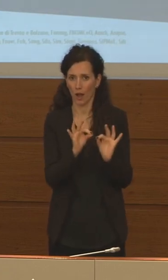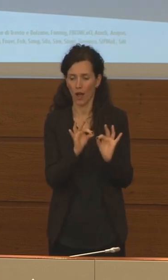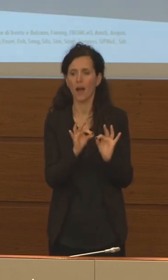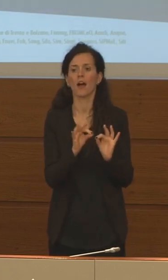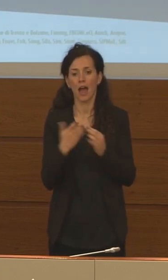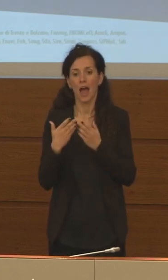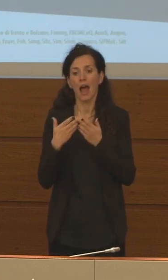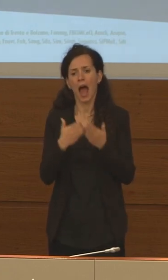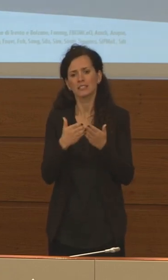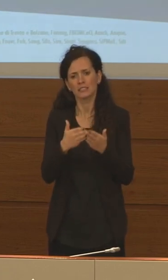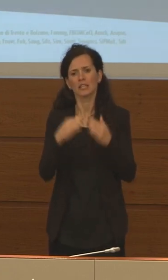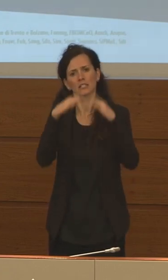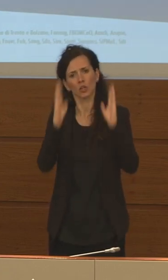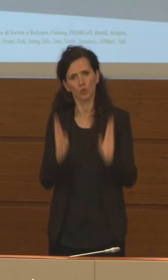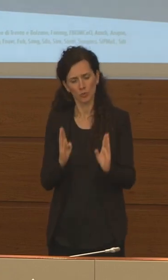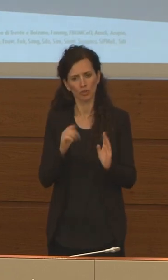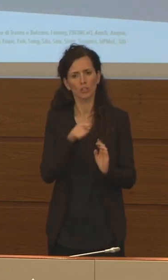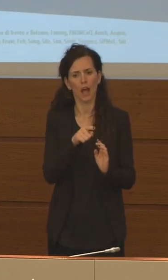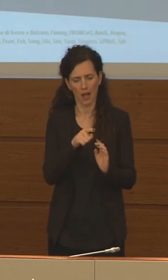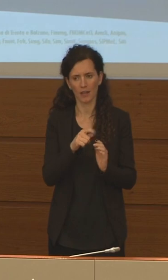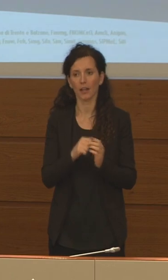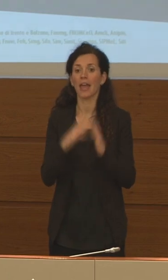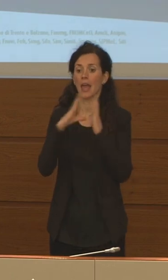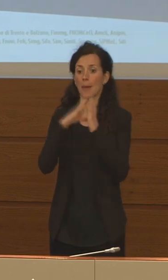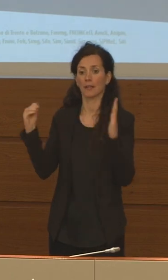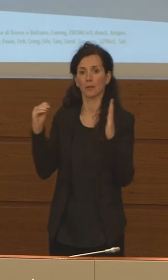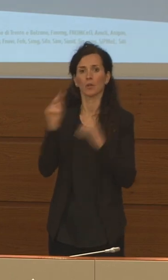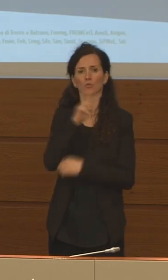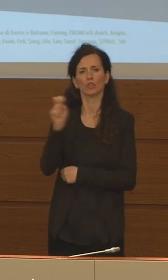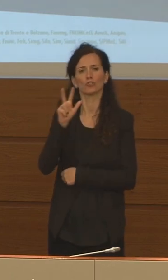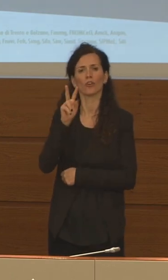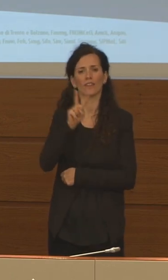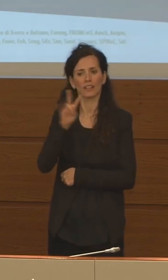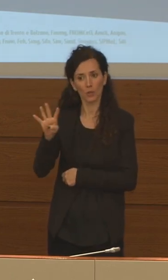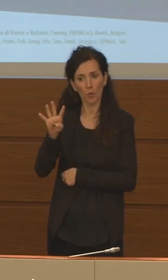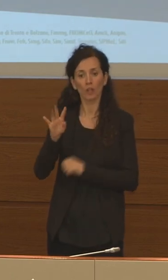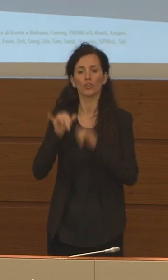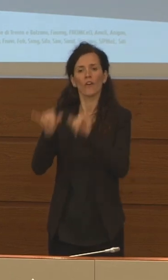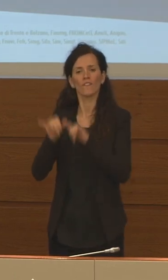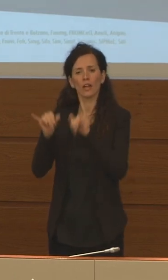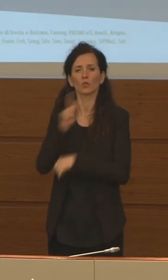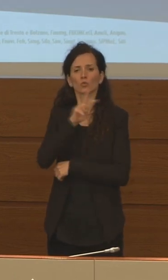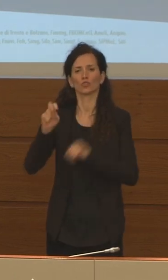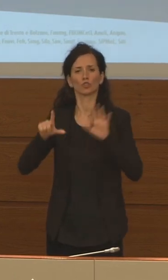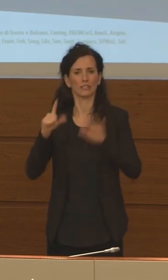Emilia Romagna 324, Veneto 271 poi vengono le altre regioni che